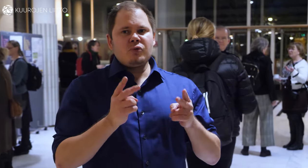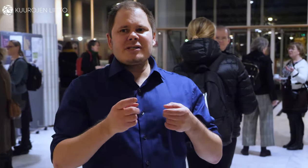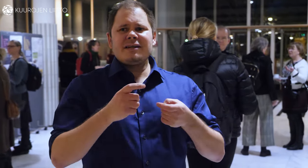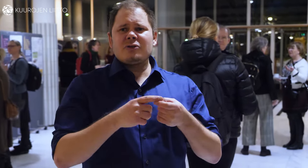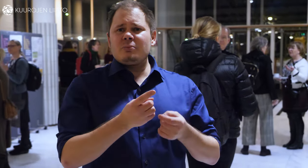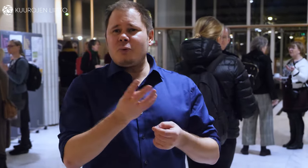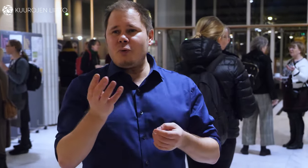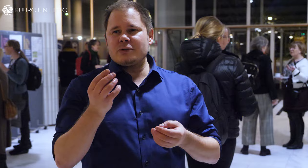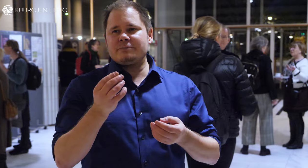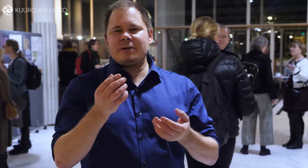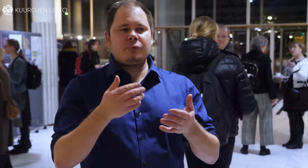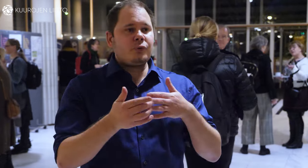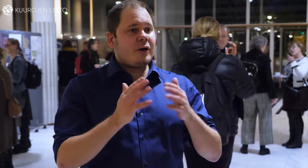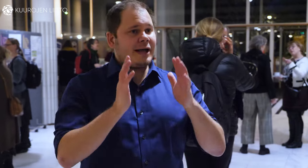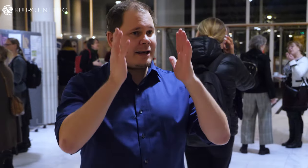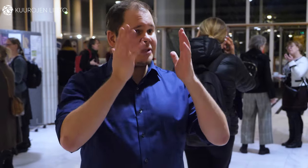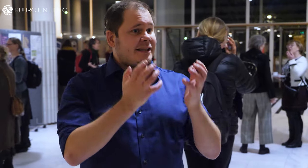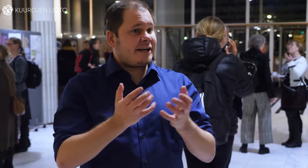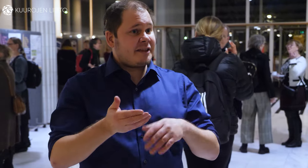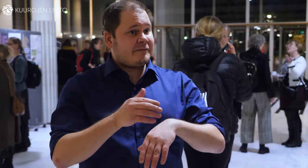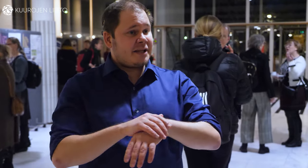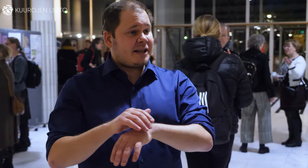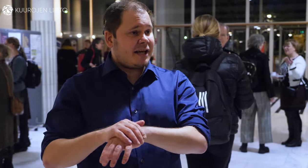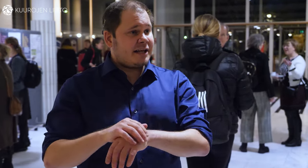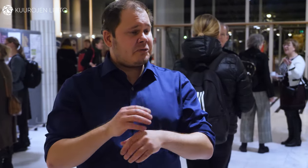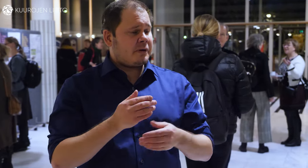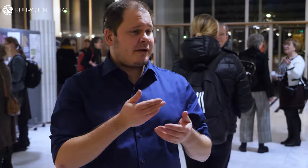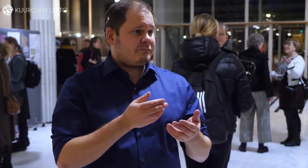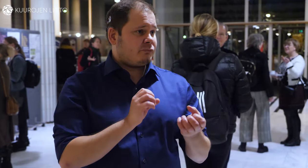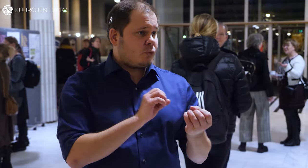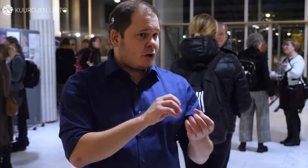Opintojeni kautta olen oppinut myös työelämässä tarvittavia taitoja, -